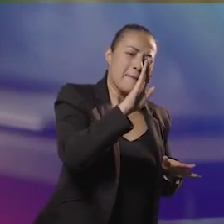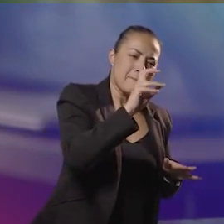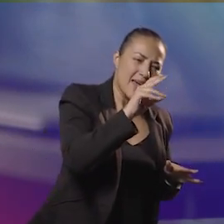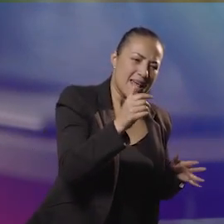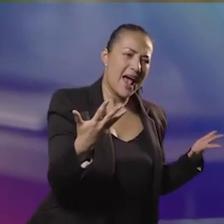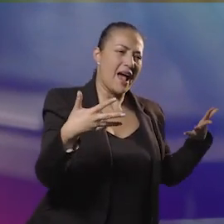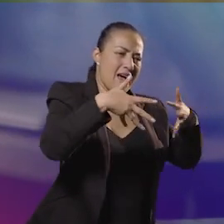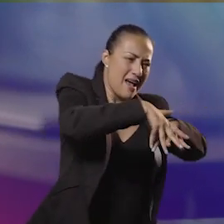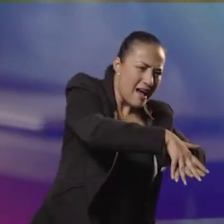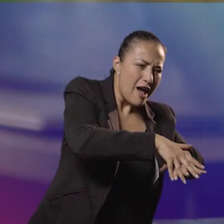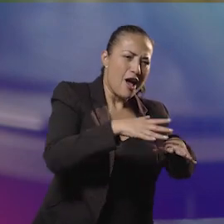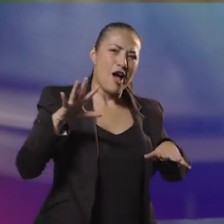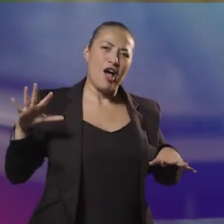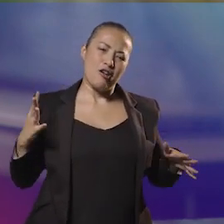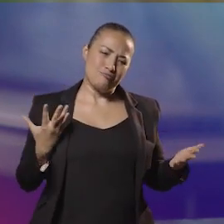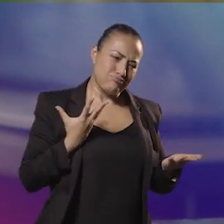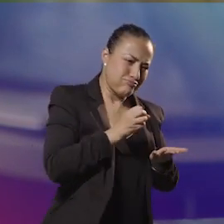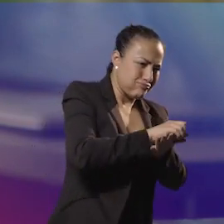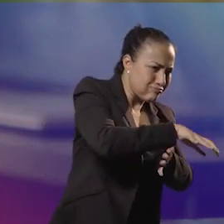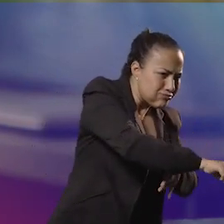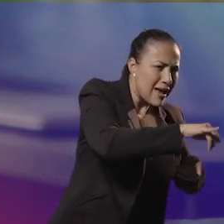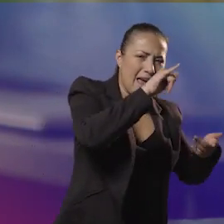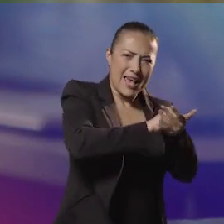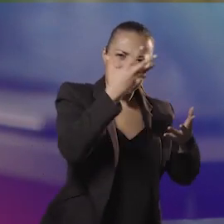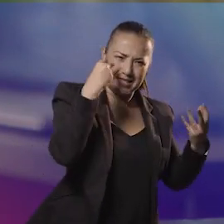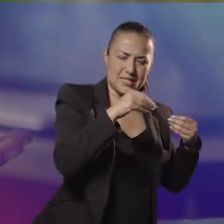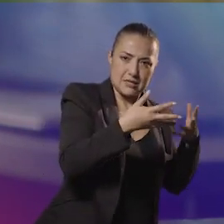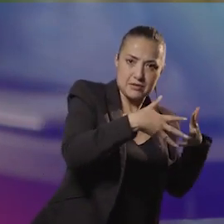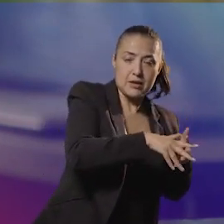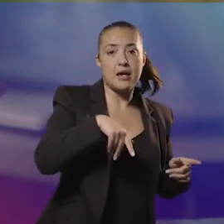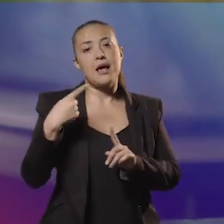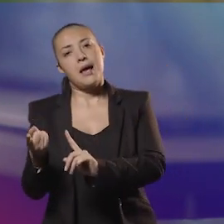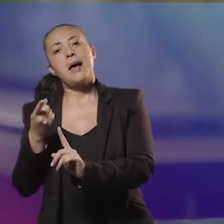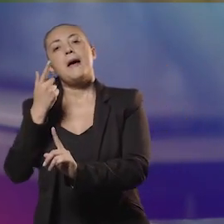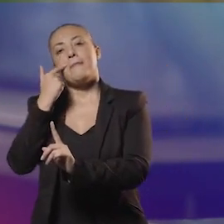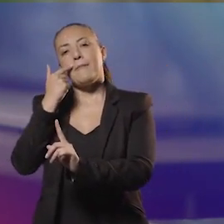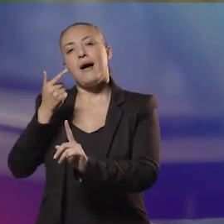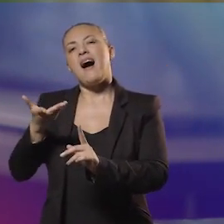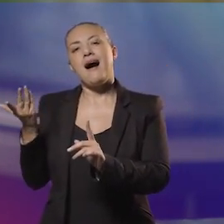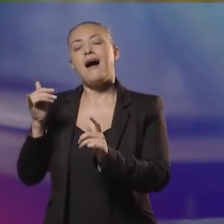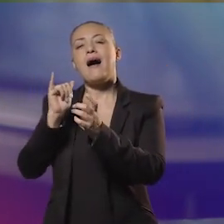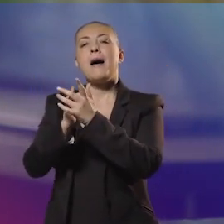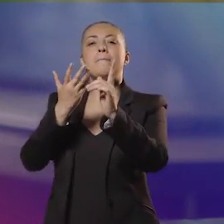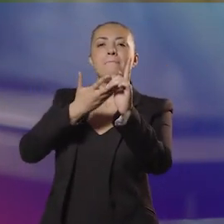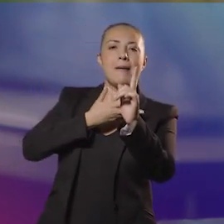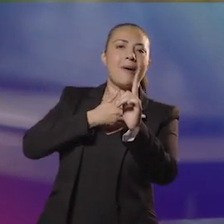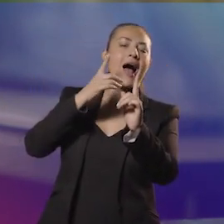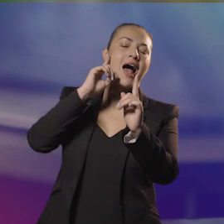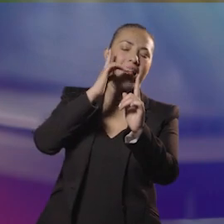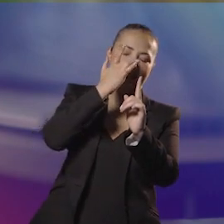mi padre es una mezcla también de una persona, de una mujer negra con un hombre blanco y bueno,